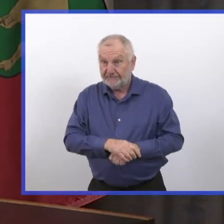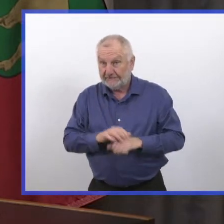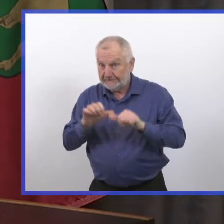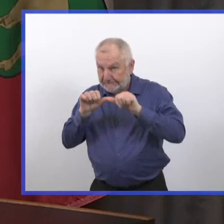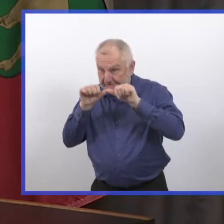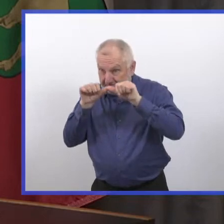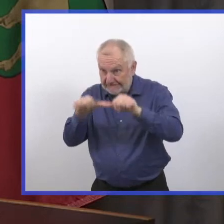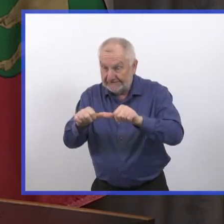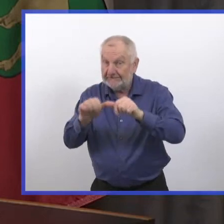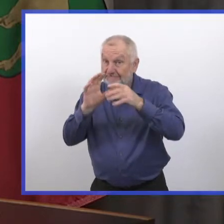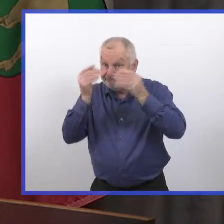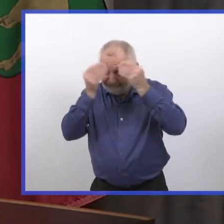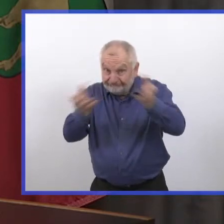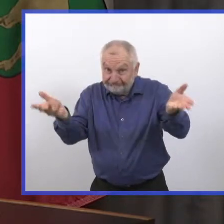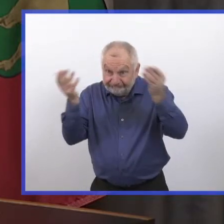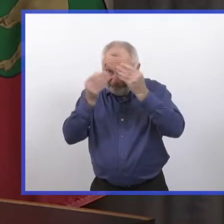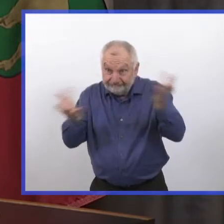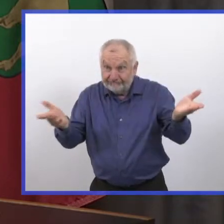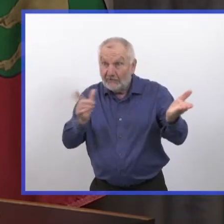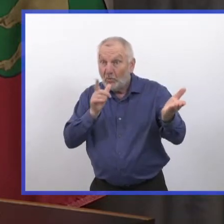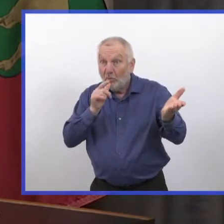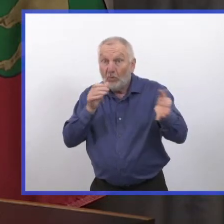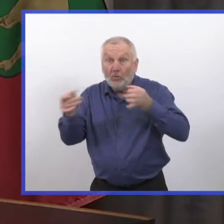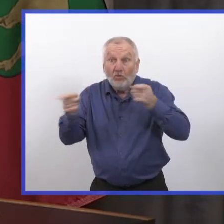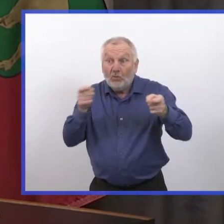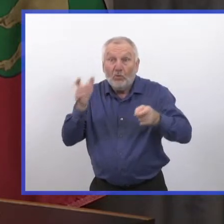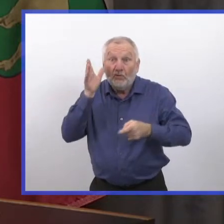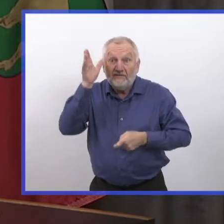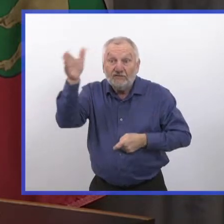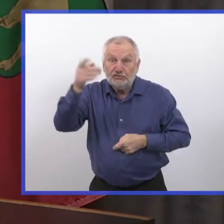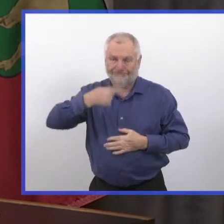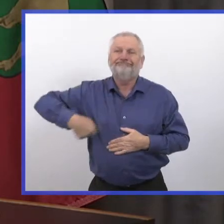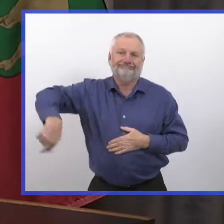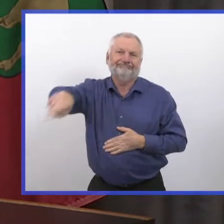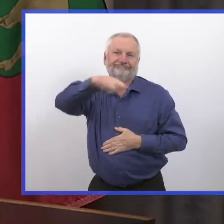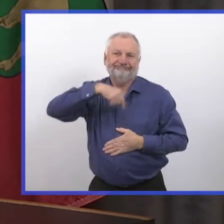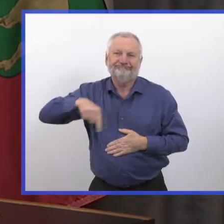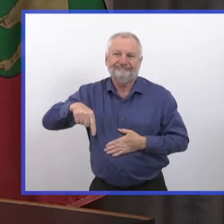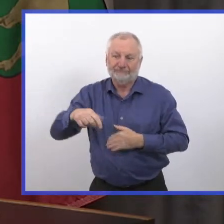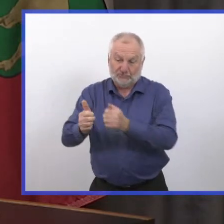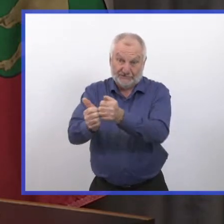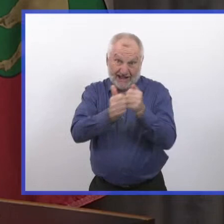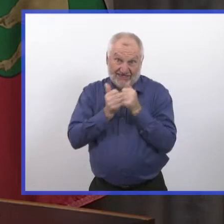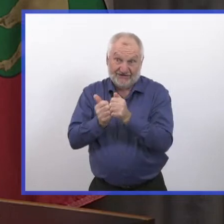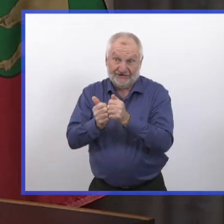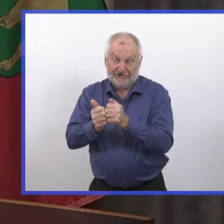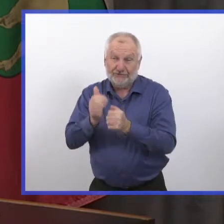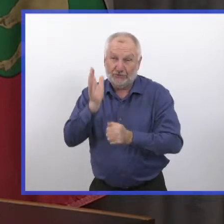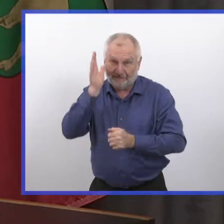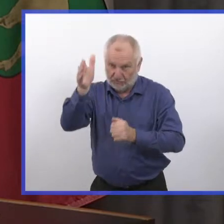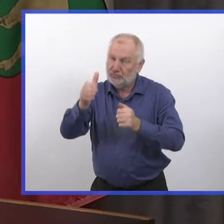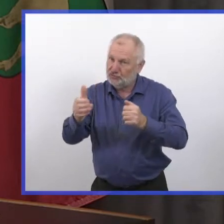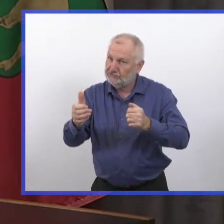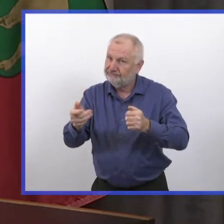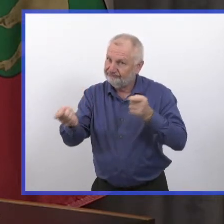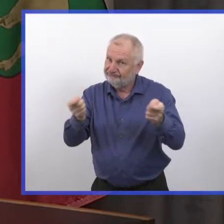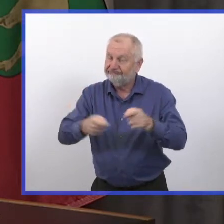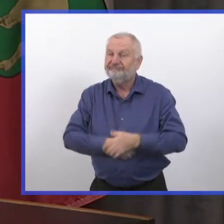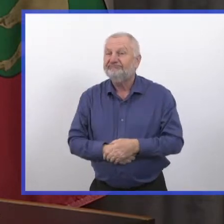Comme tu sais sans doute pour l'instant, Santé Canada a approuvé deux vaccins, mais d'autres vaccins suiveront.